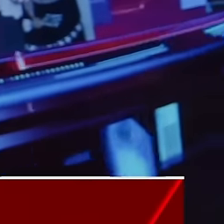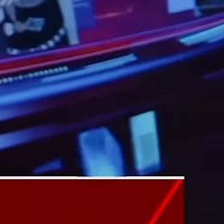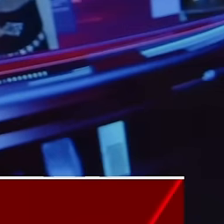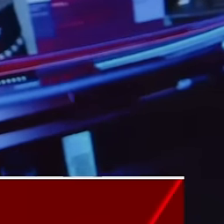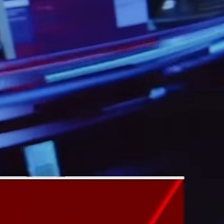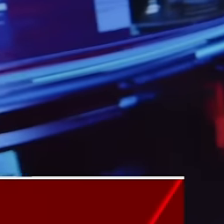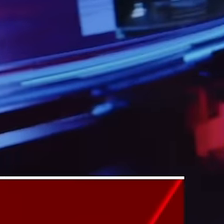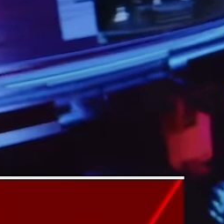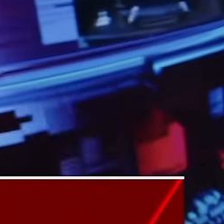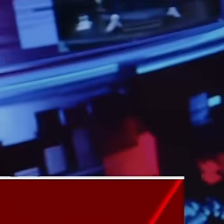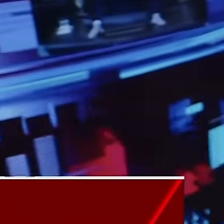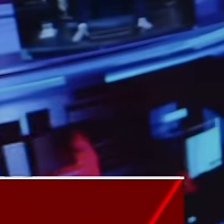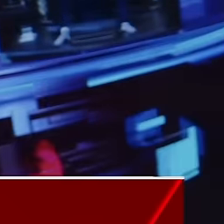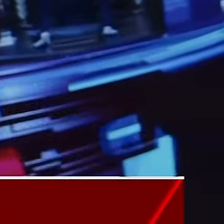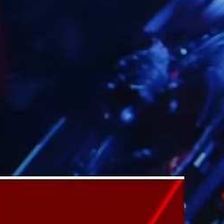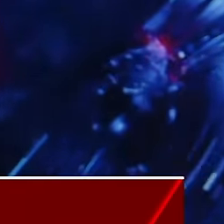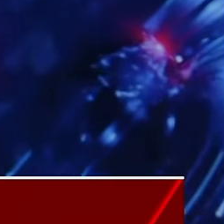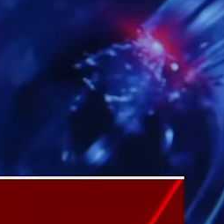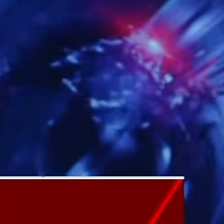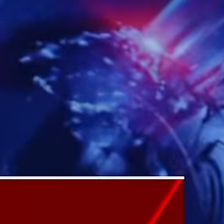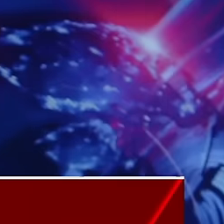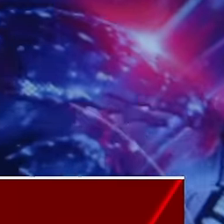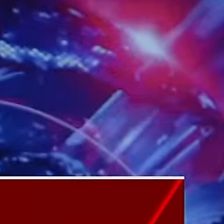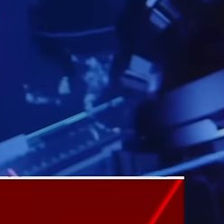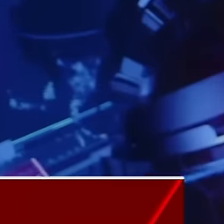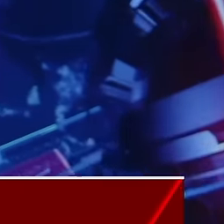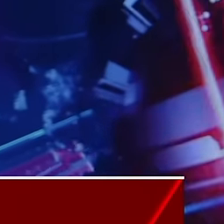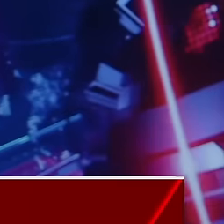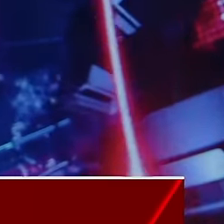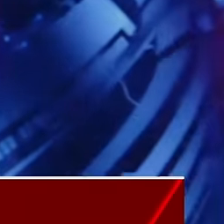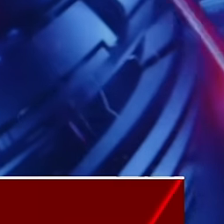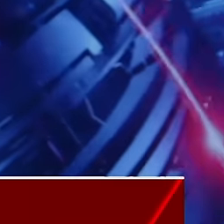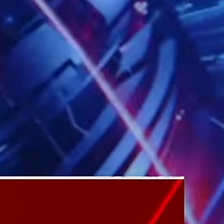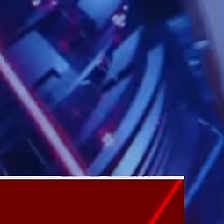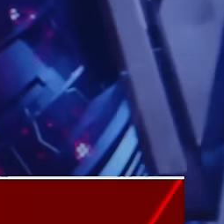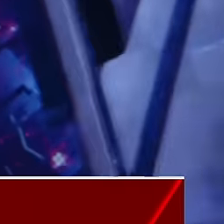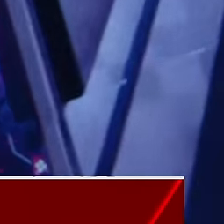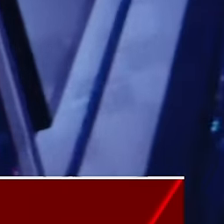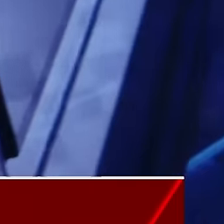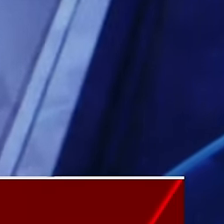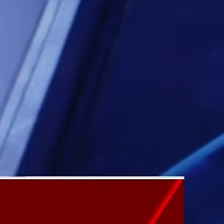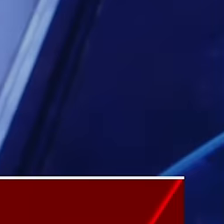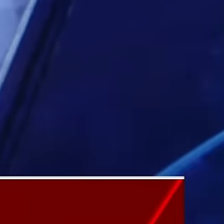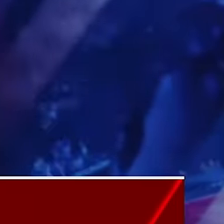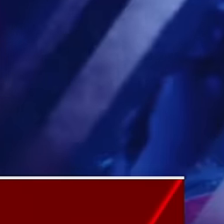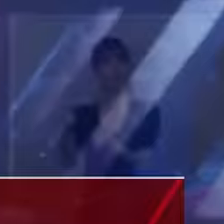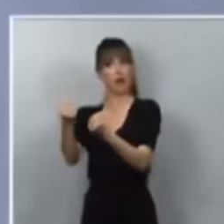explica que para pedir para pedir para ver porno tenemos que pedir permiso a Pedro Sánchez vélo